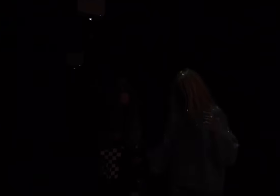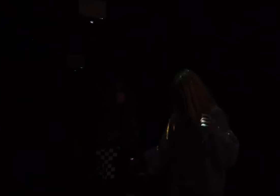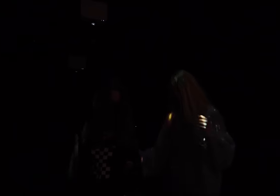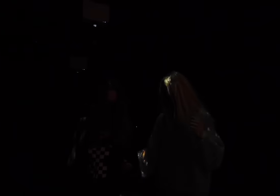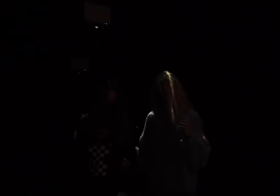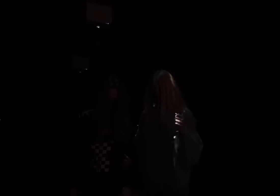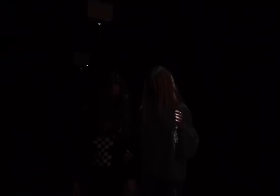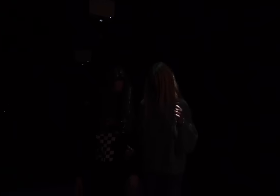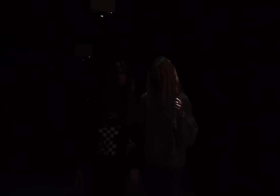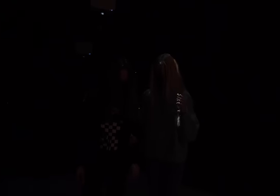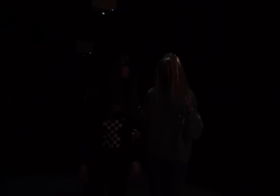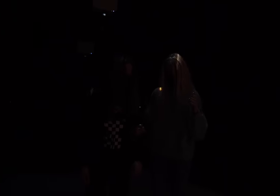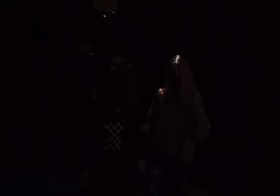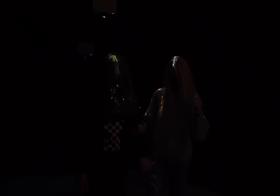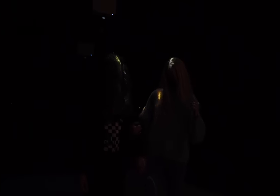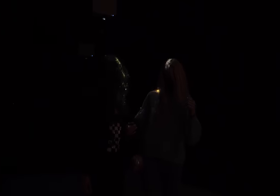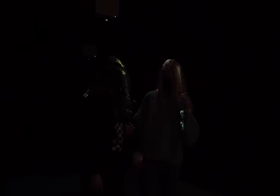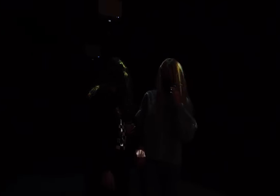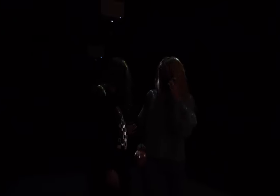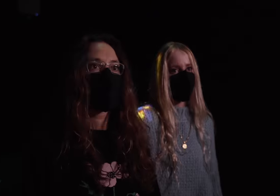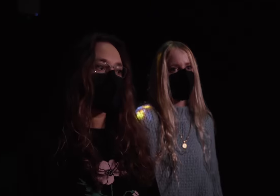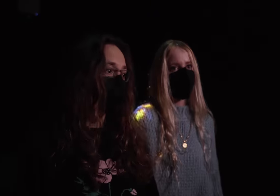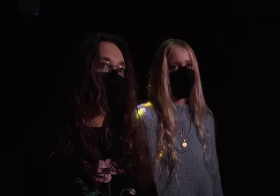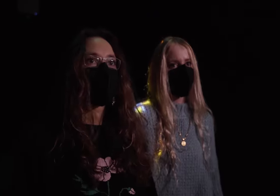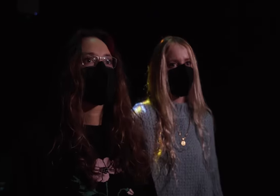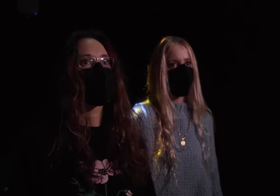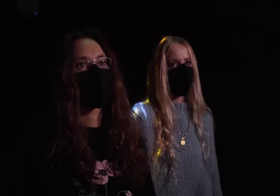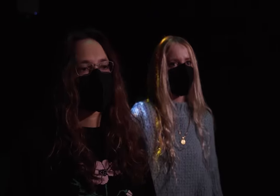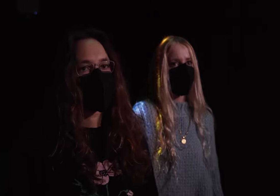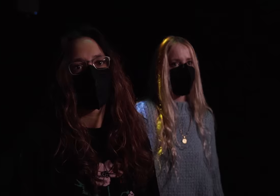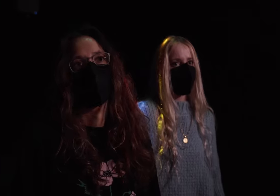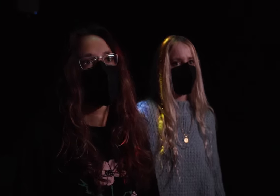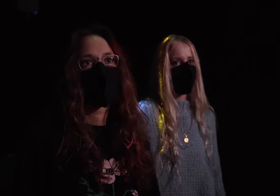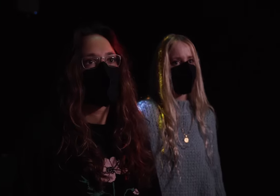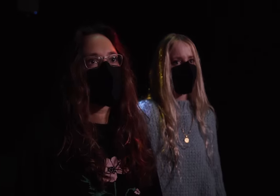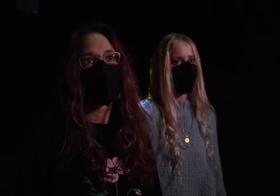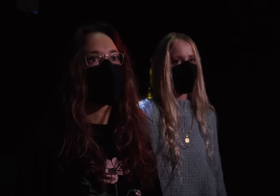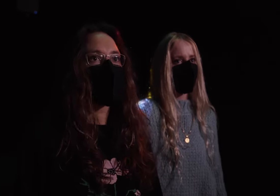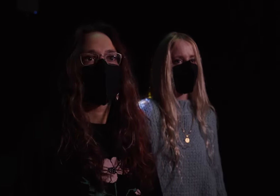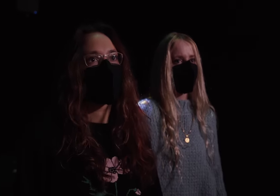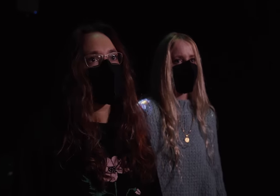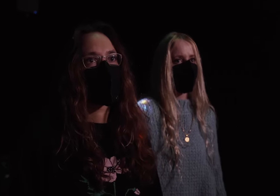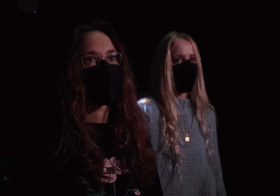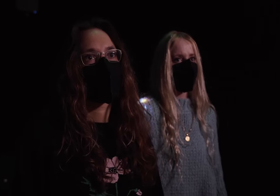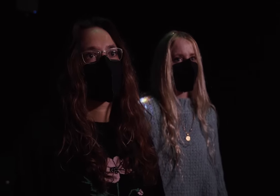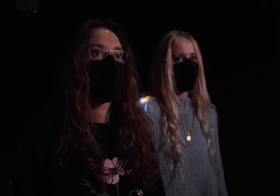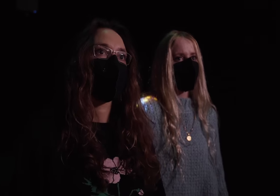wenn es dunkel ist, dass ich ihren Arm nehme, auch beim Nach-Hause-Laufen bring ich sie immer zur Bahn im Dunkeln, damit sie nicht hinfliegt